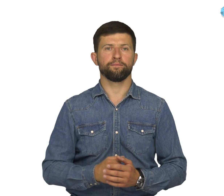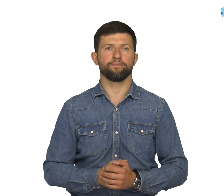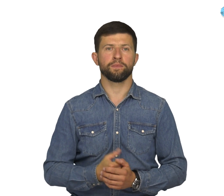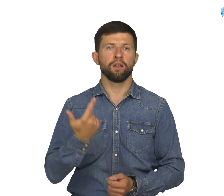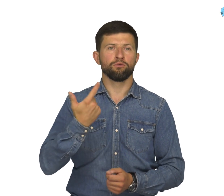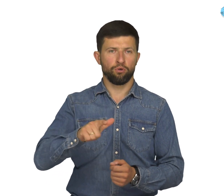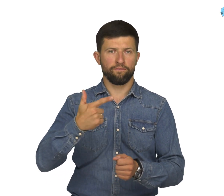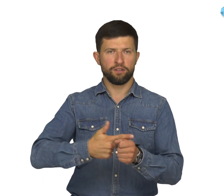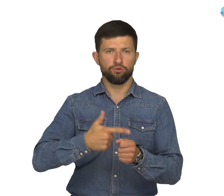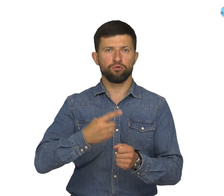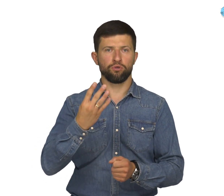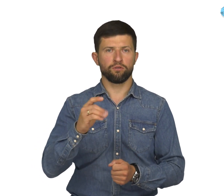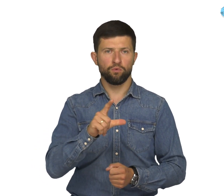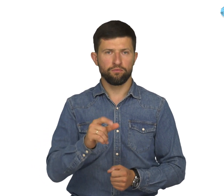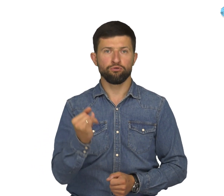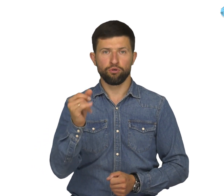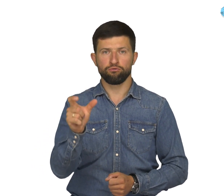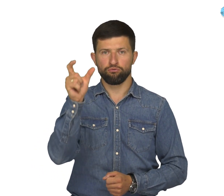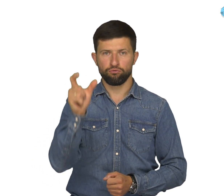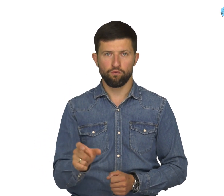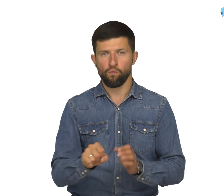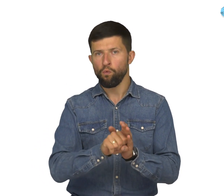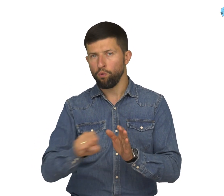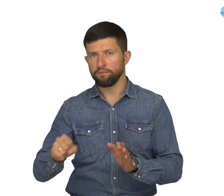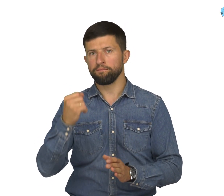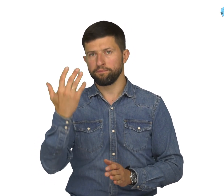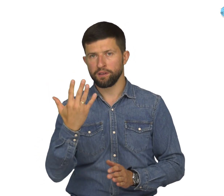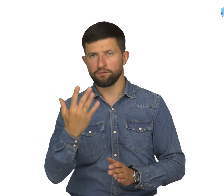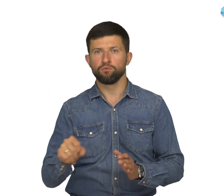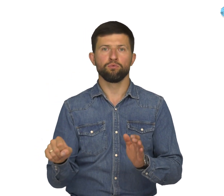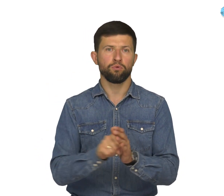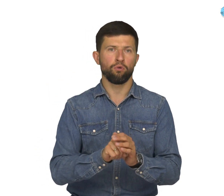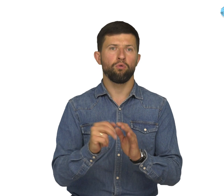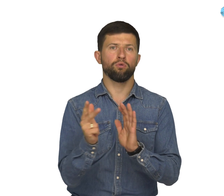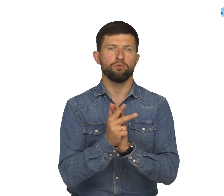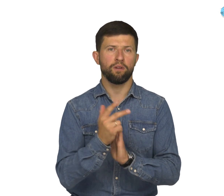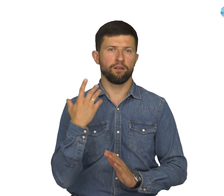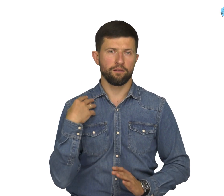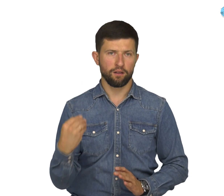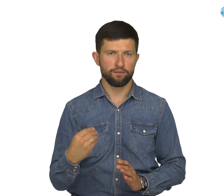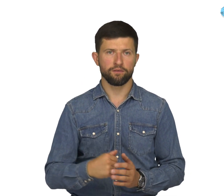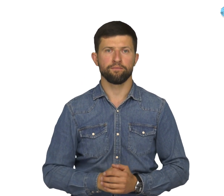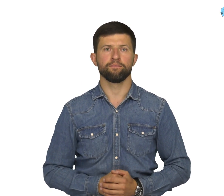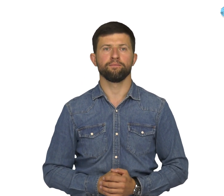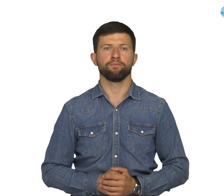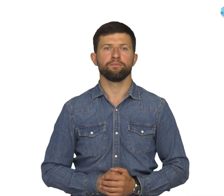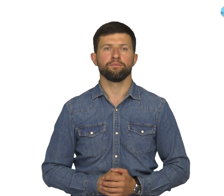Dwa – 124,00 zł na dziecko w wieku powyżej 5 roku życia do ukończenia 18 roku życia.